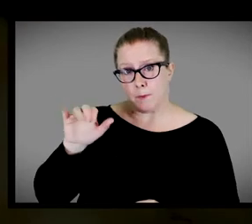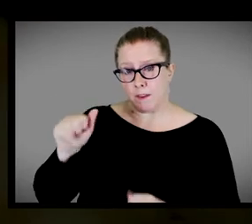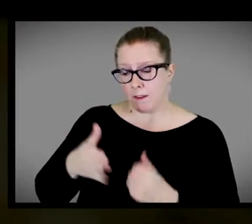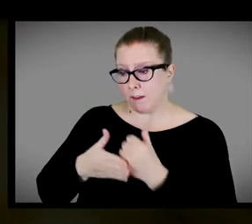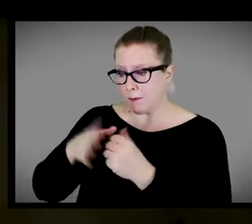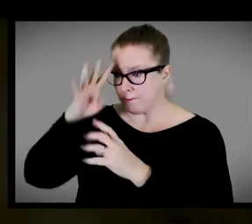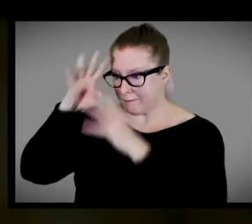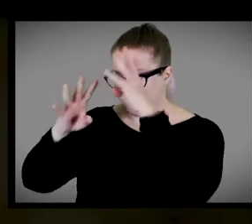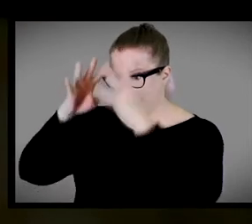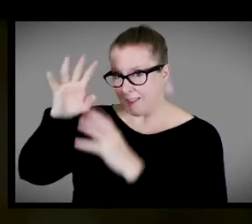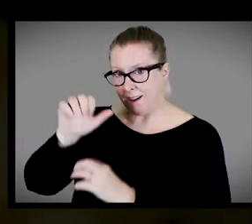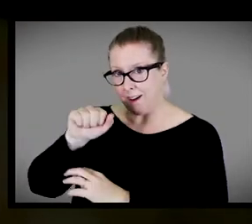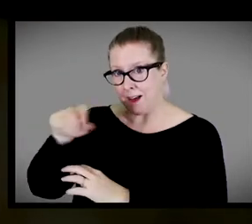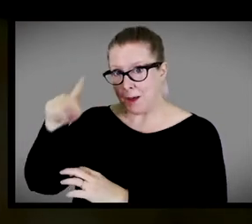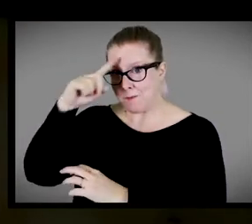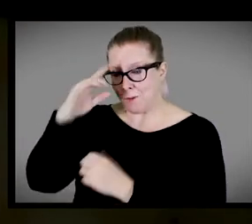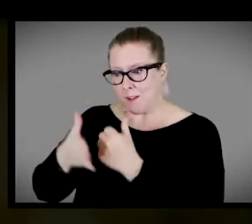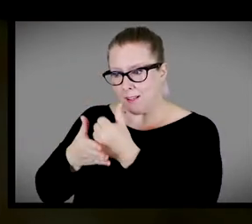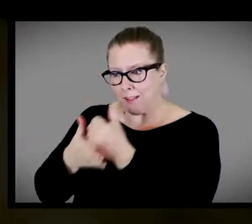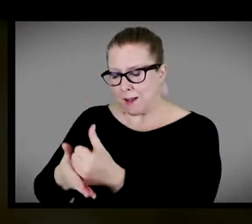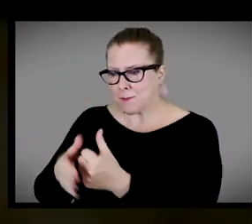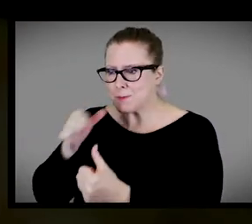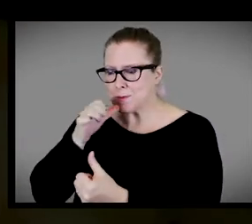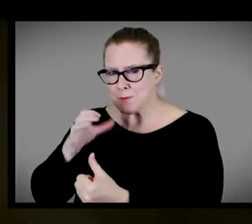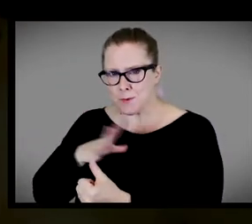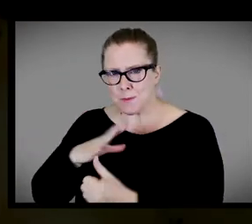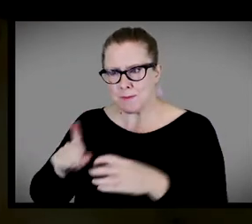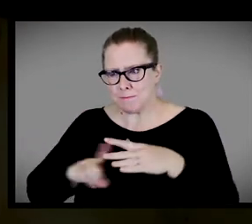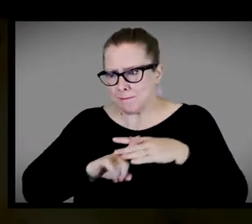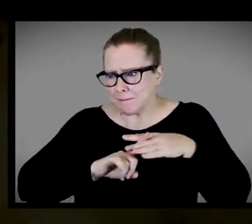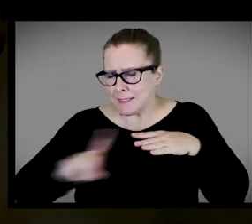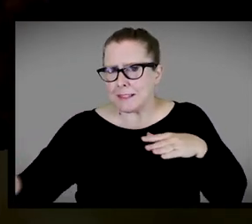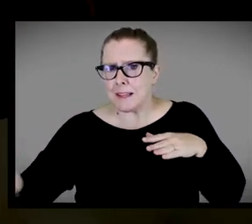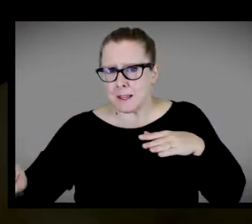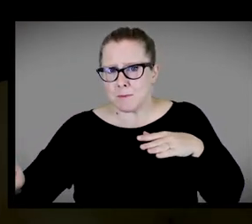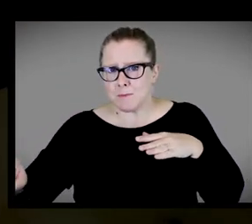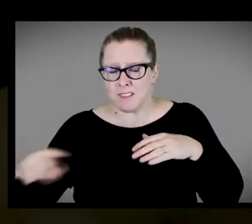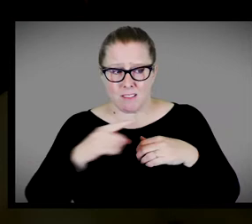نقدم مواقع للنساء للوصول بأمان والعثور على الحماية.